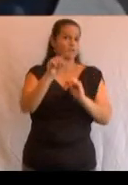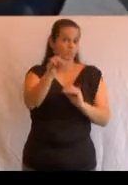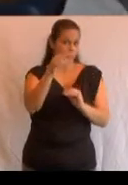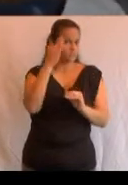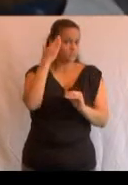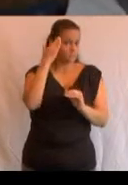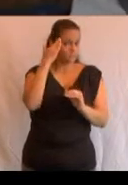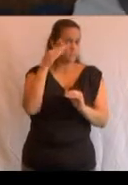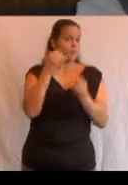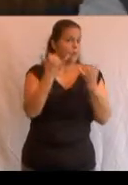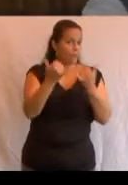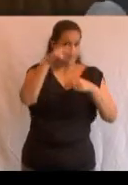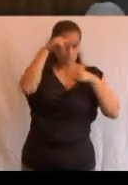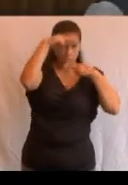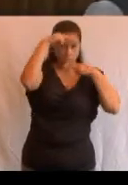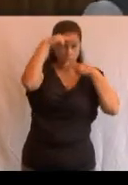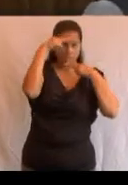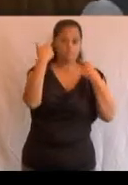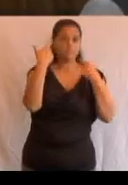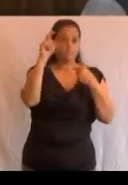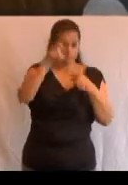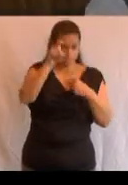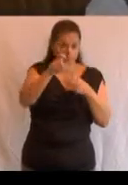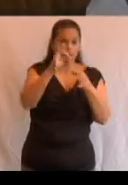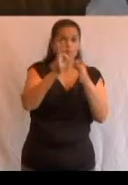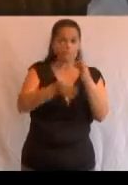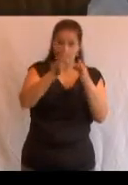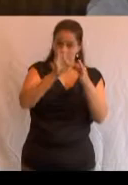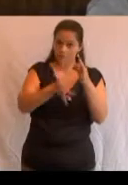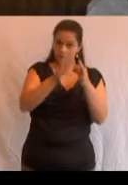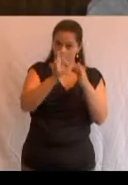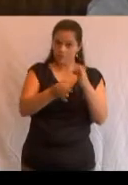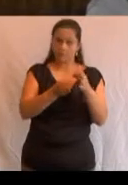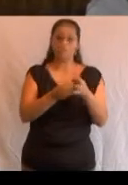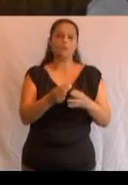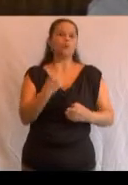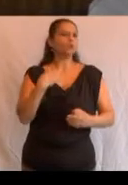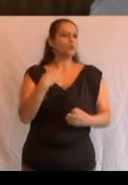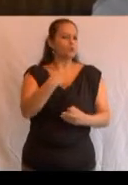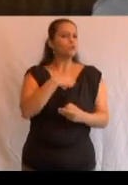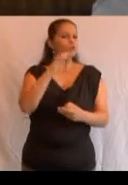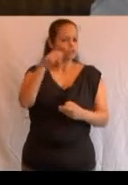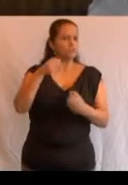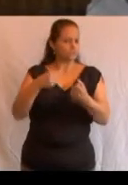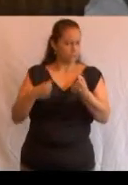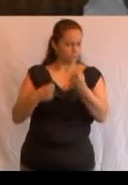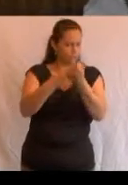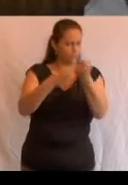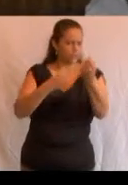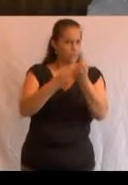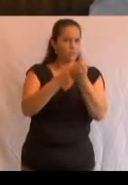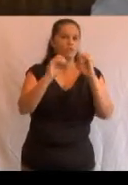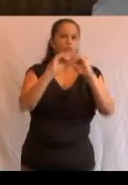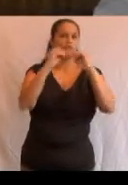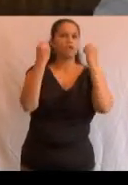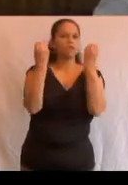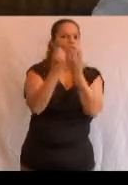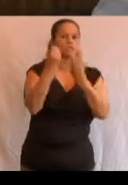ven que ahora las noticias tienen que tener una traducción simultánea nosotros incentivamos a las organizaciones políticas, no somos